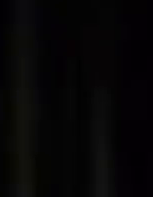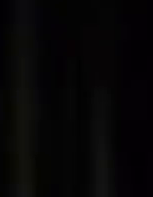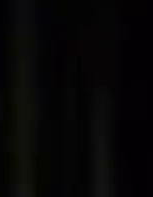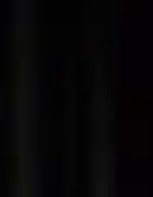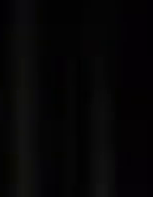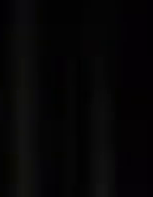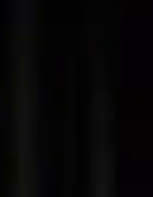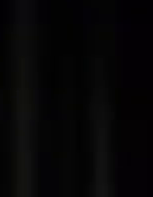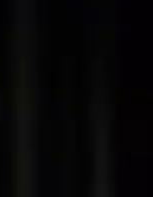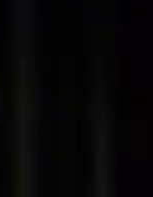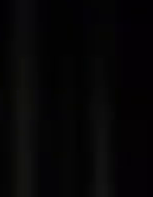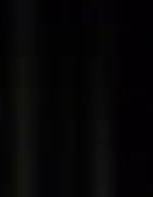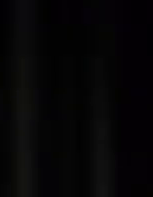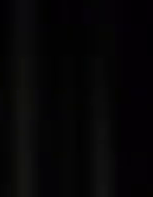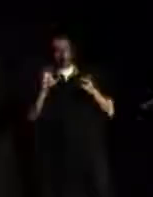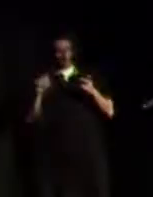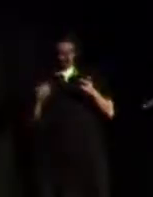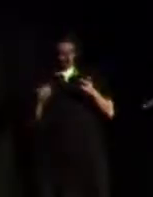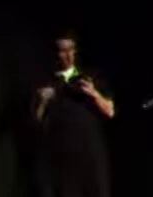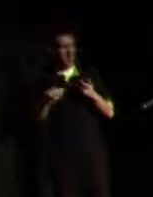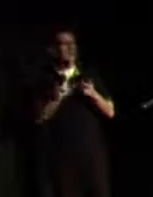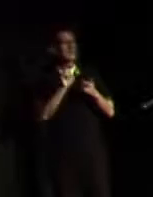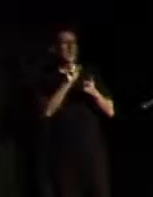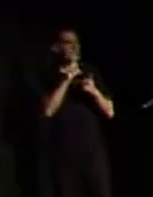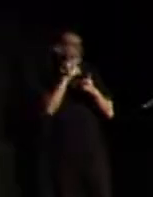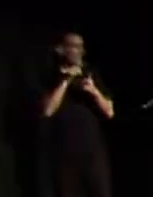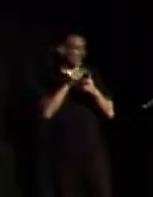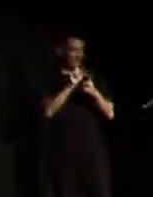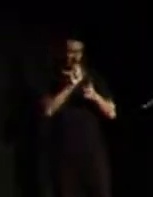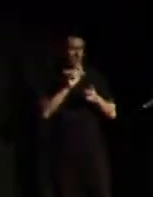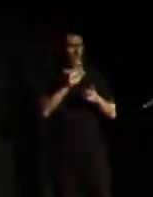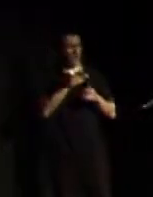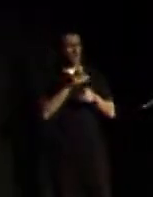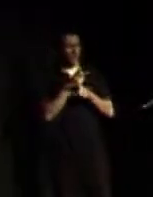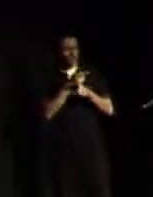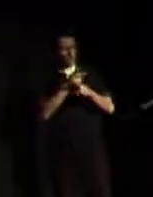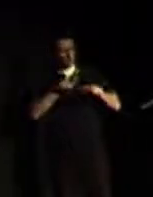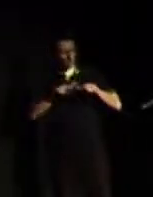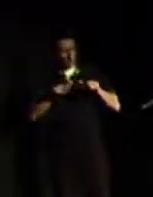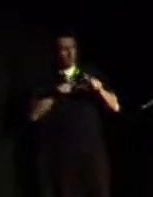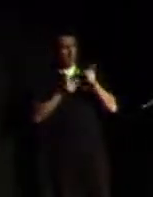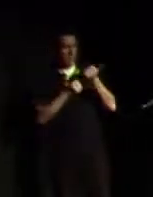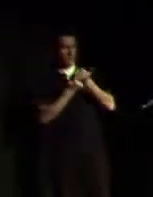Quem é Cristiane? É procuradora do Trabalho do Ministério Público do Paraná.